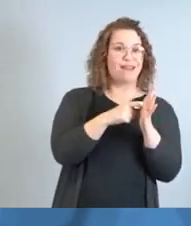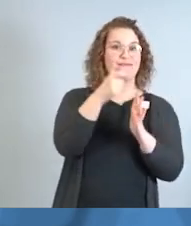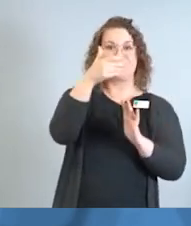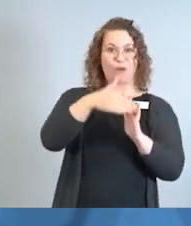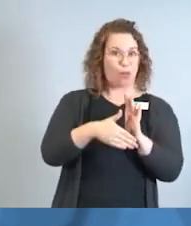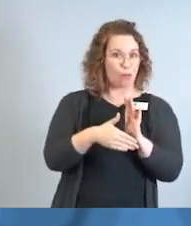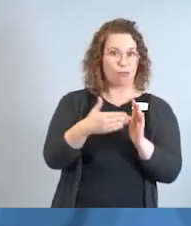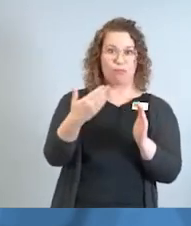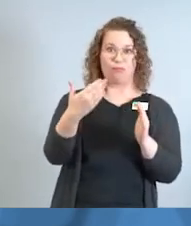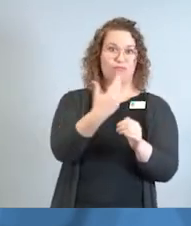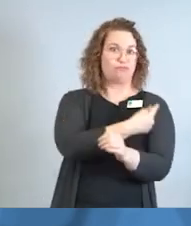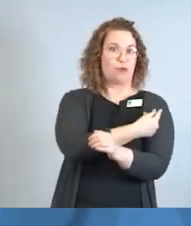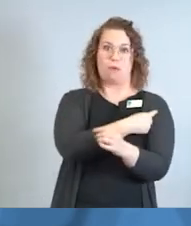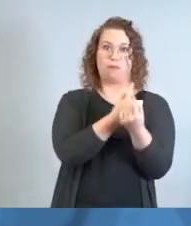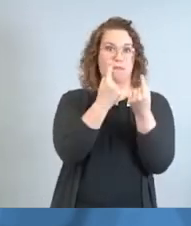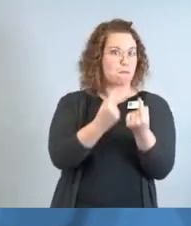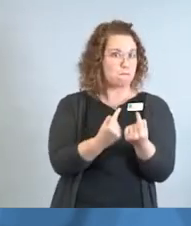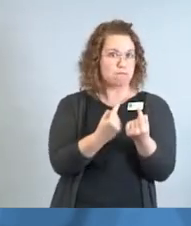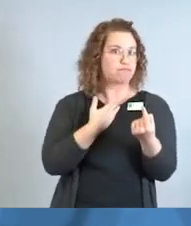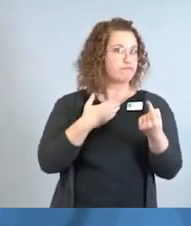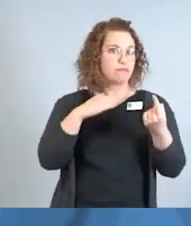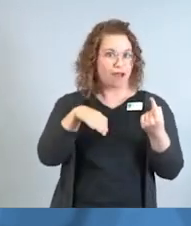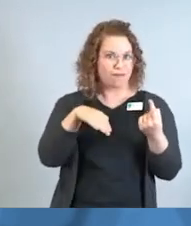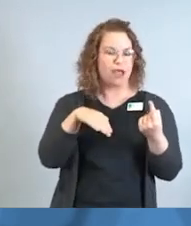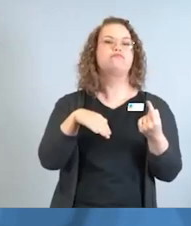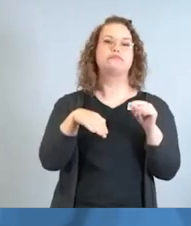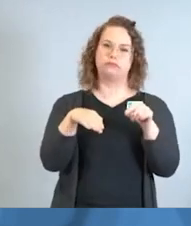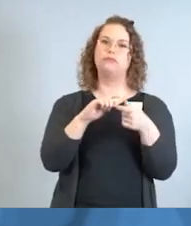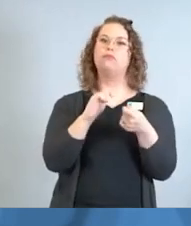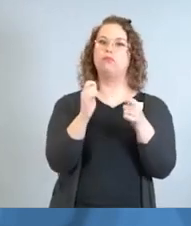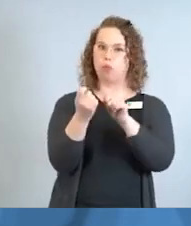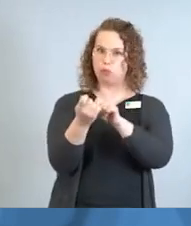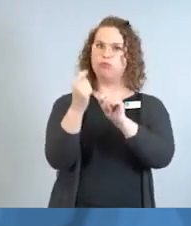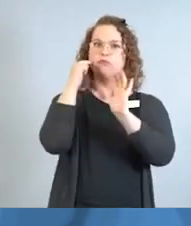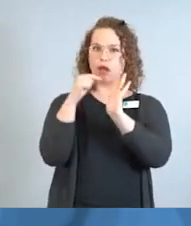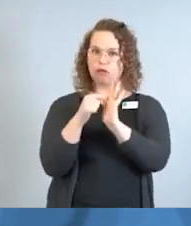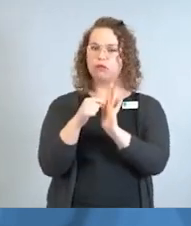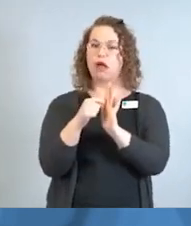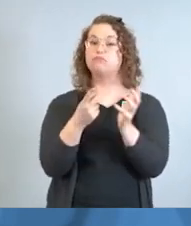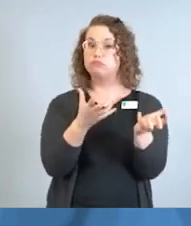Sekin muuttuu eli tarpeen vaatiessa rokotetaan myös viikonloppuisin.